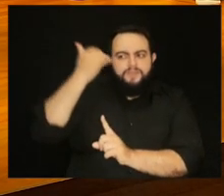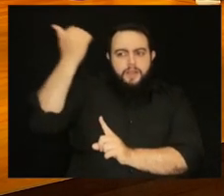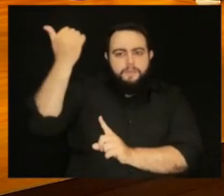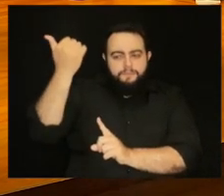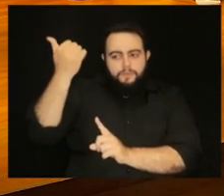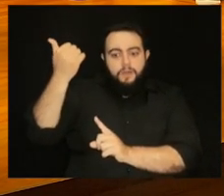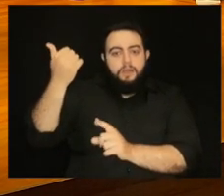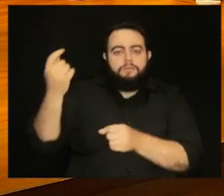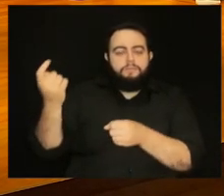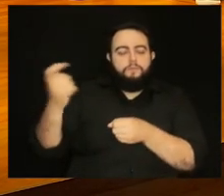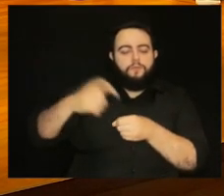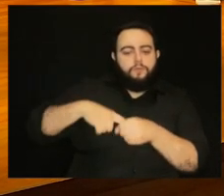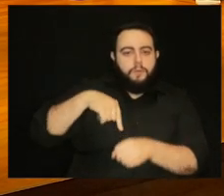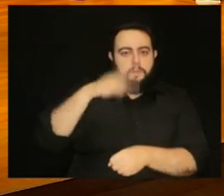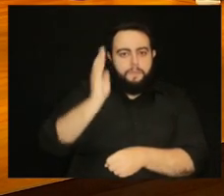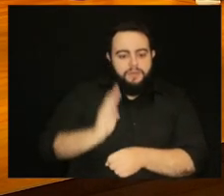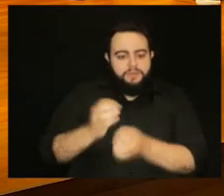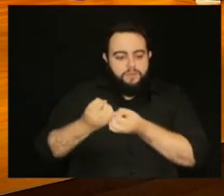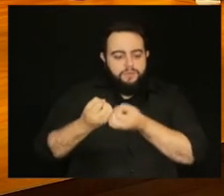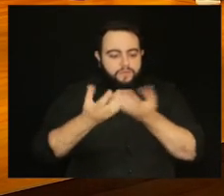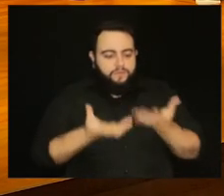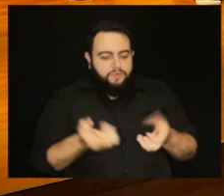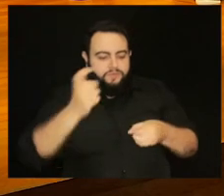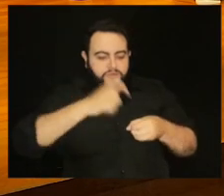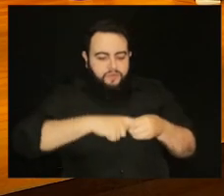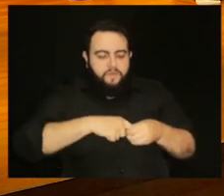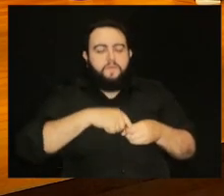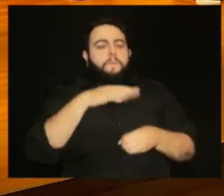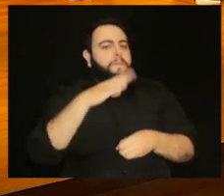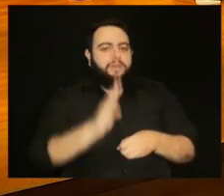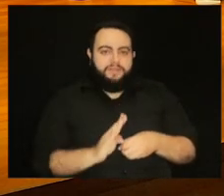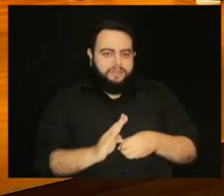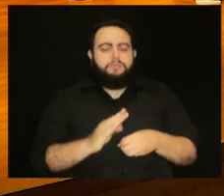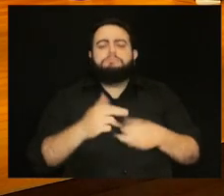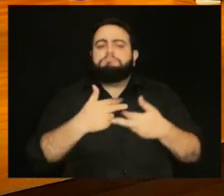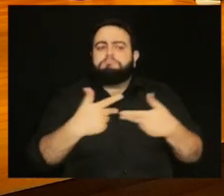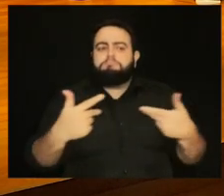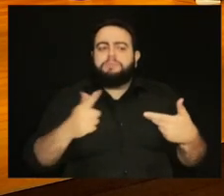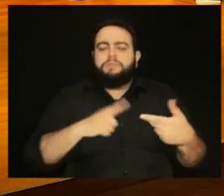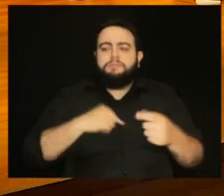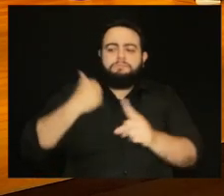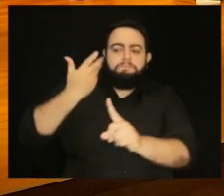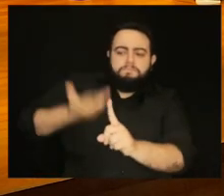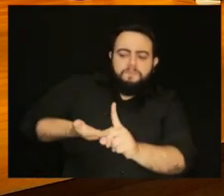pro Brasil e devolver pro Brasil um pouco do que ele tinha recebido de prestígio e começou a fundar